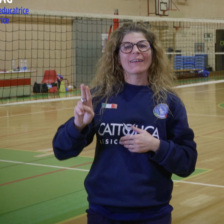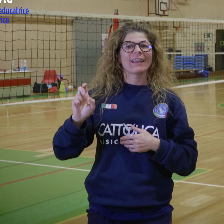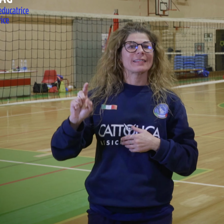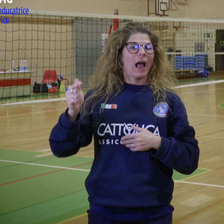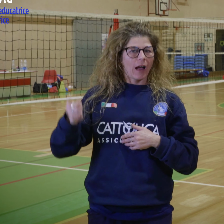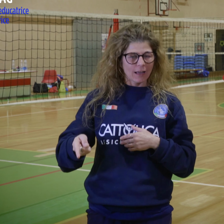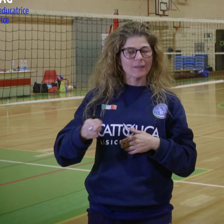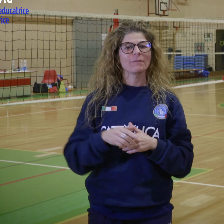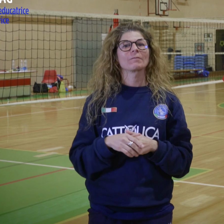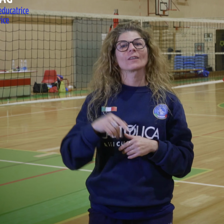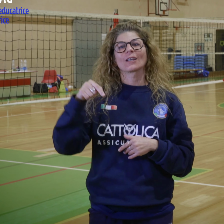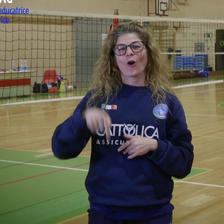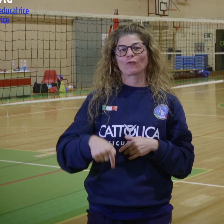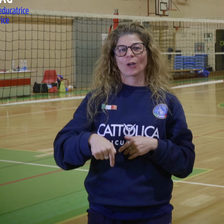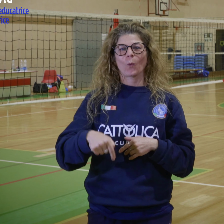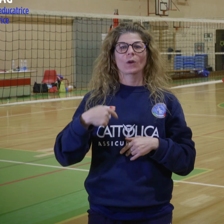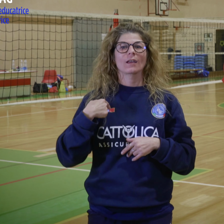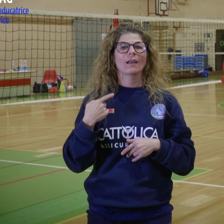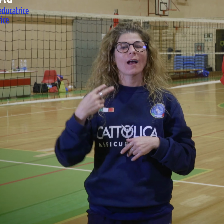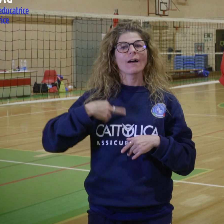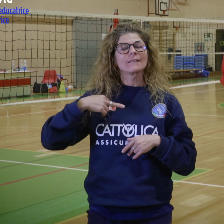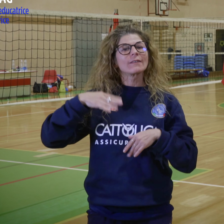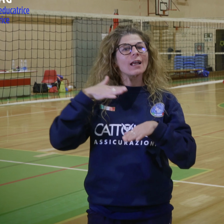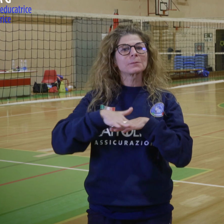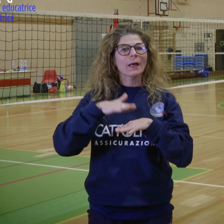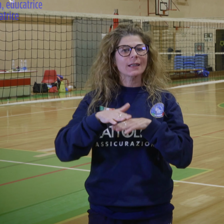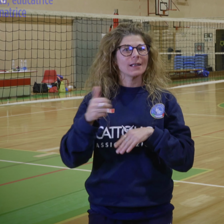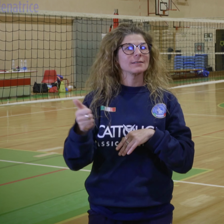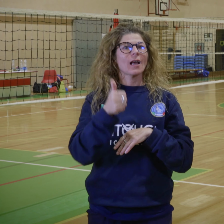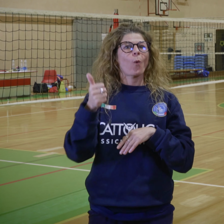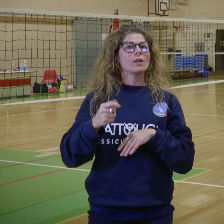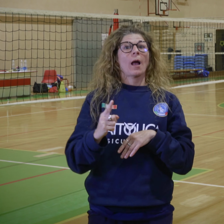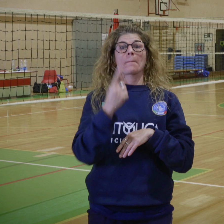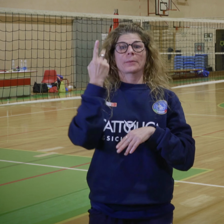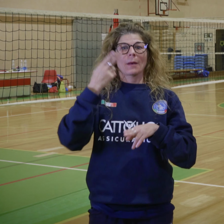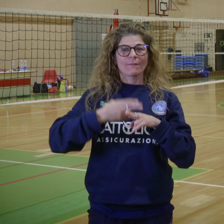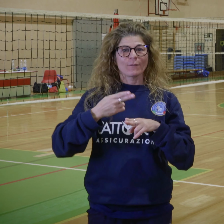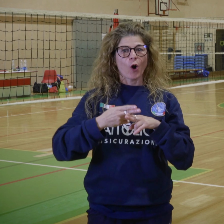Oggi siamo qui a vivere un'esperienza unica, per la prima volta all'interno del